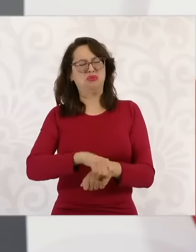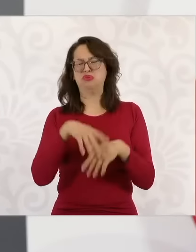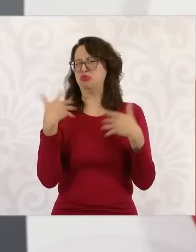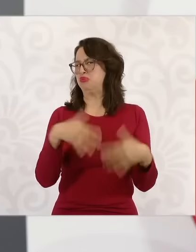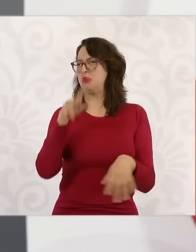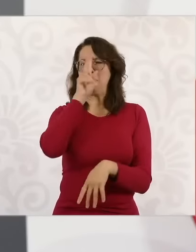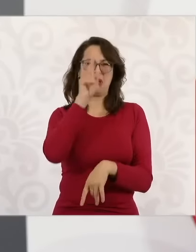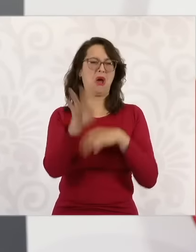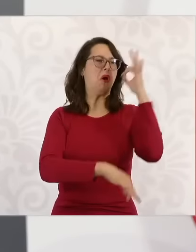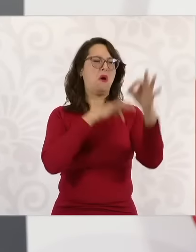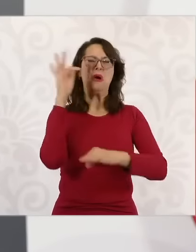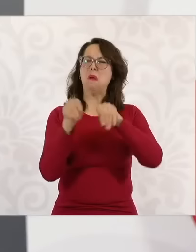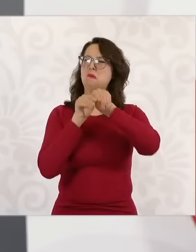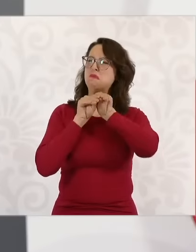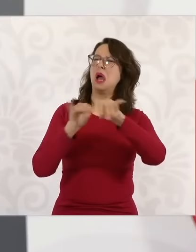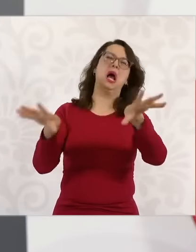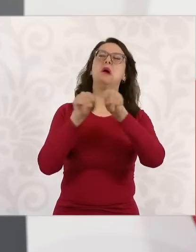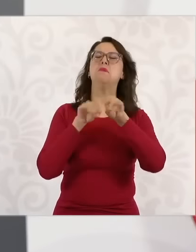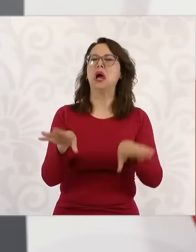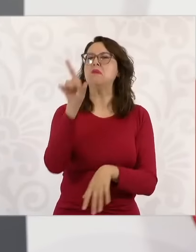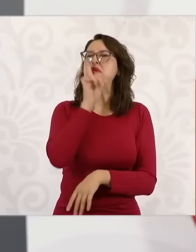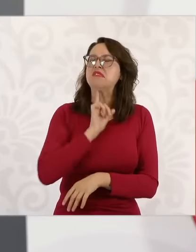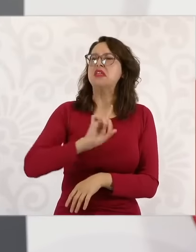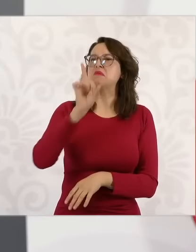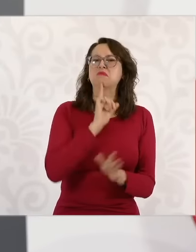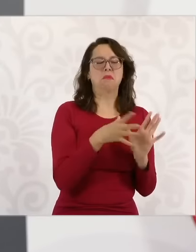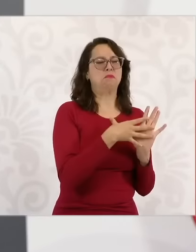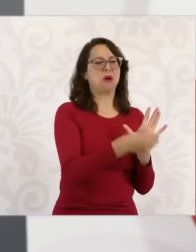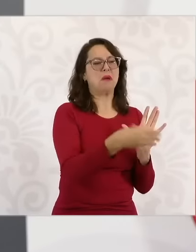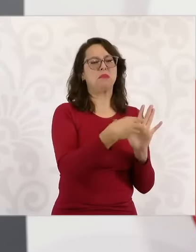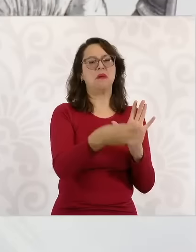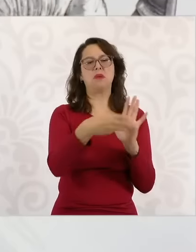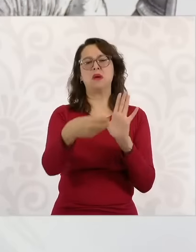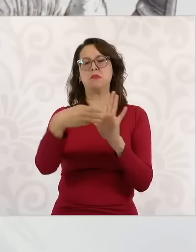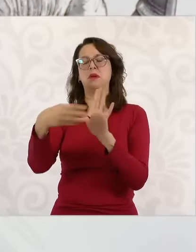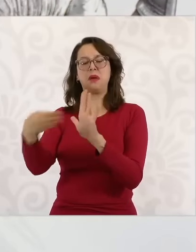en la que medios y conductores reprodujeron una mentira plasmada en una columna que no presentó